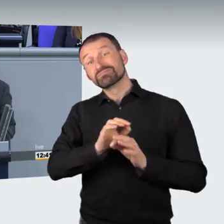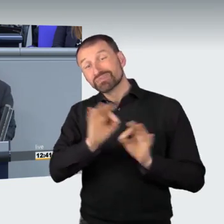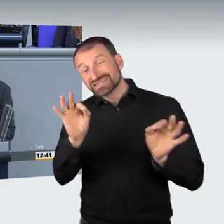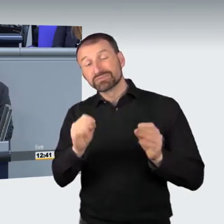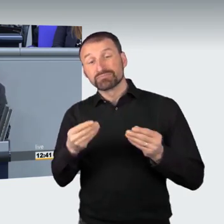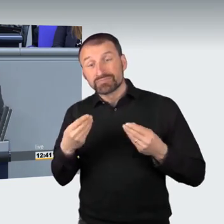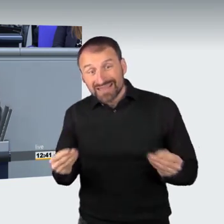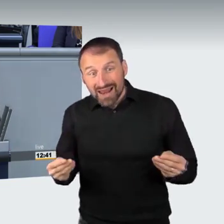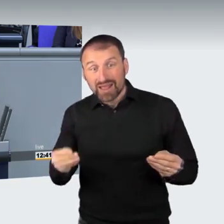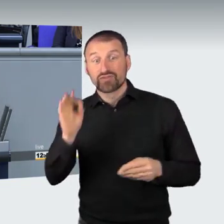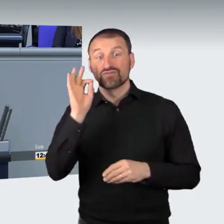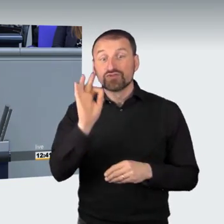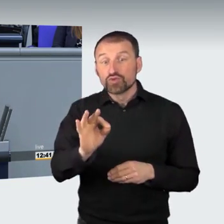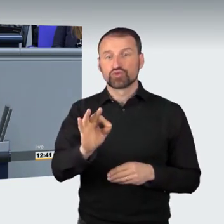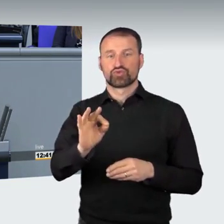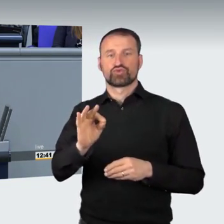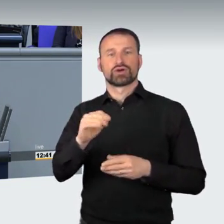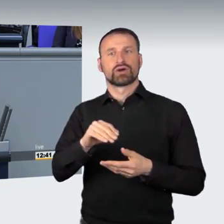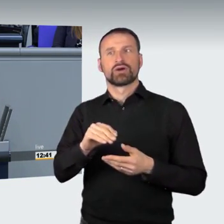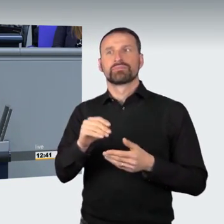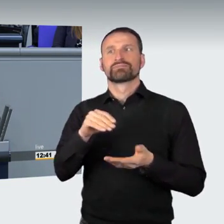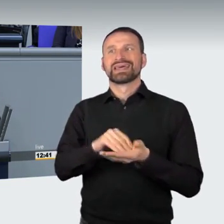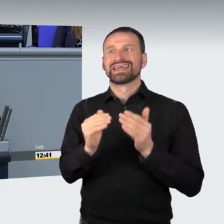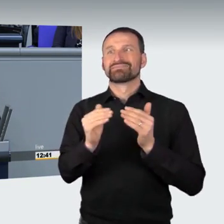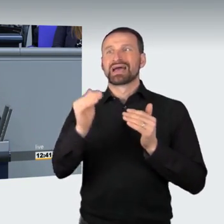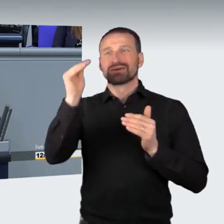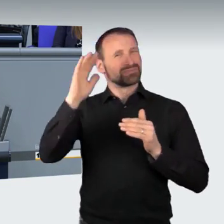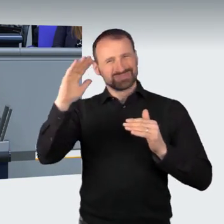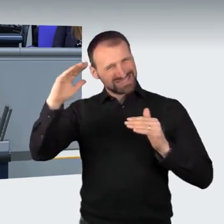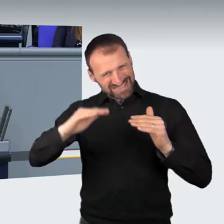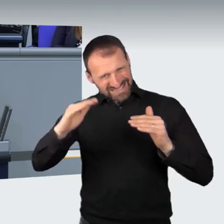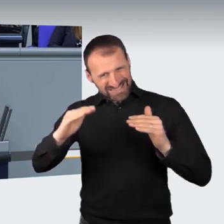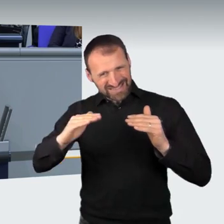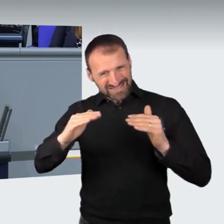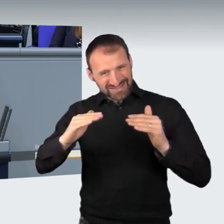bezahlbar bleiben soll, gibt es nur ein Mittel: bauen, bauen